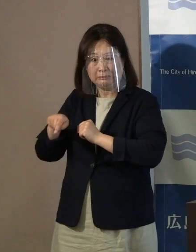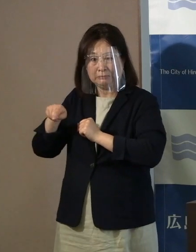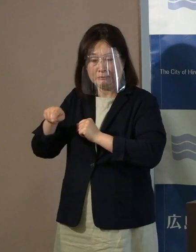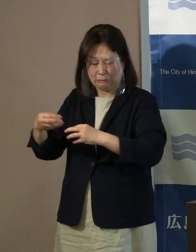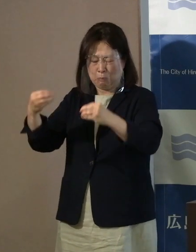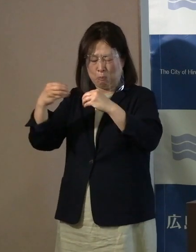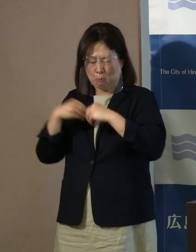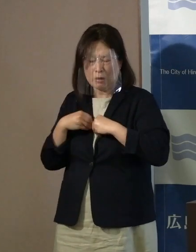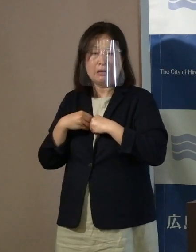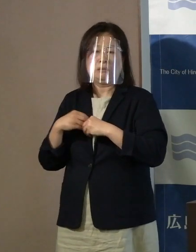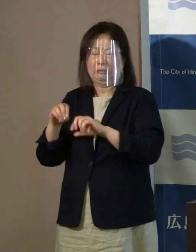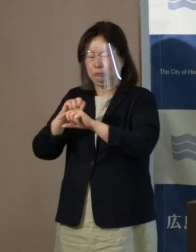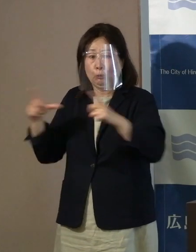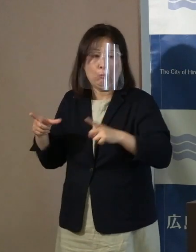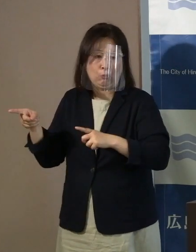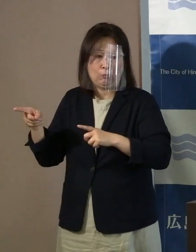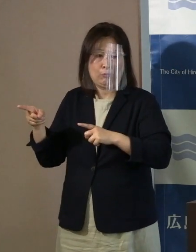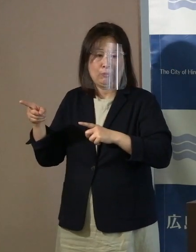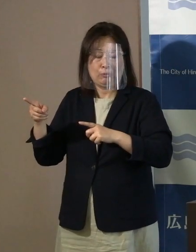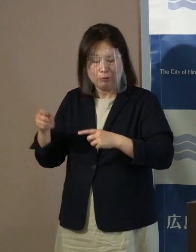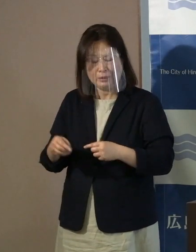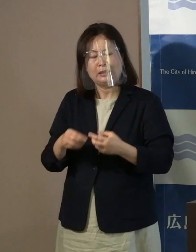いずれ広島にも､ というような状況であります｡